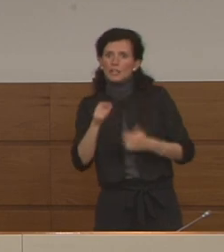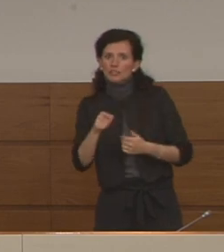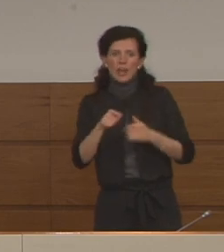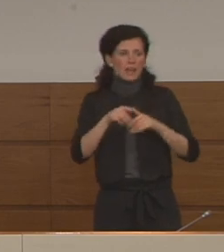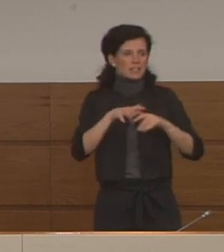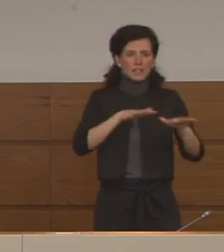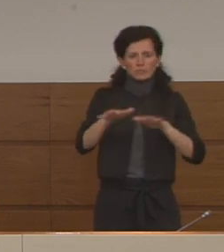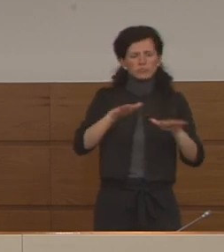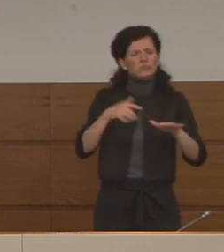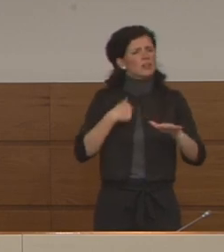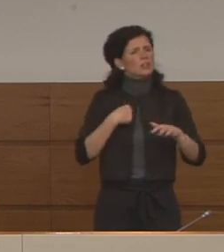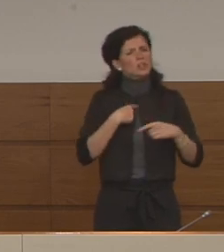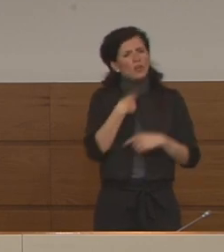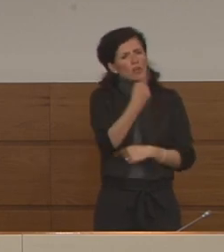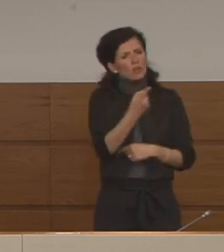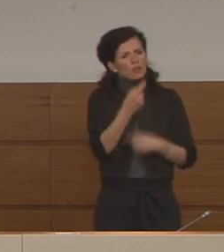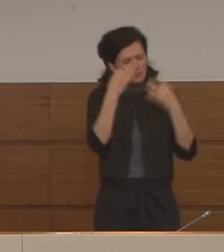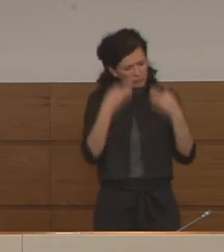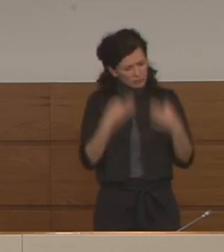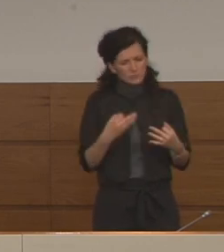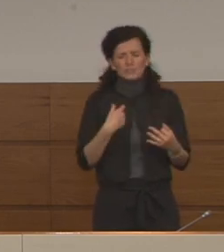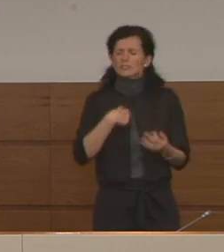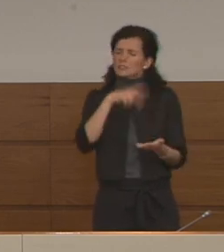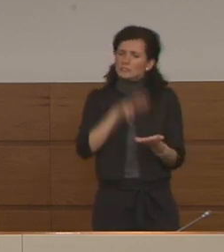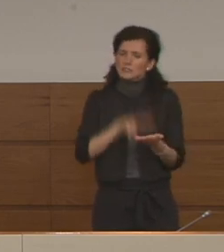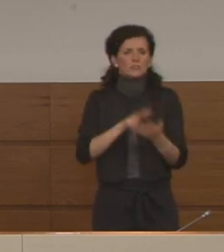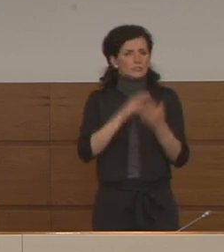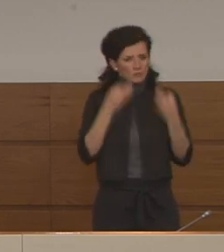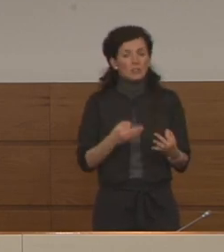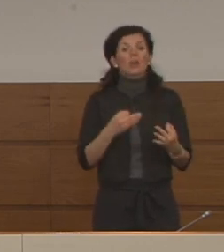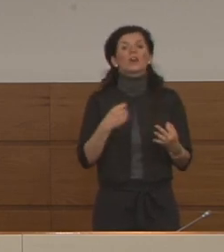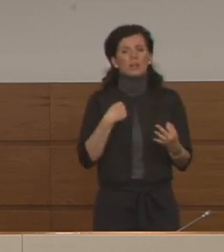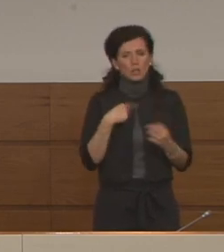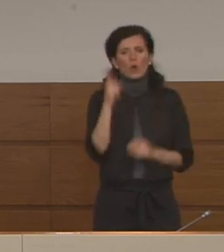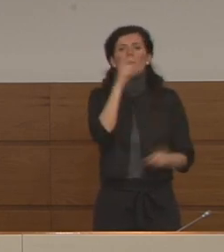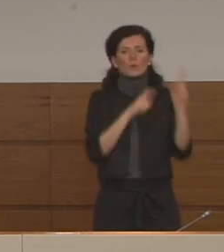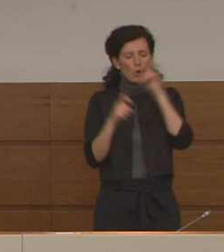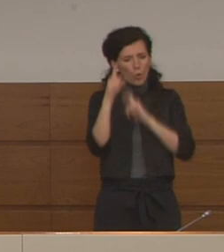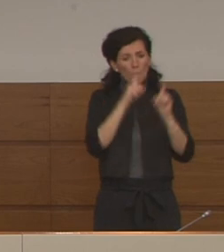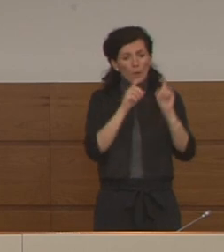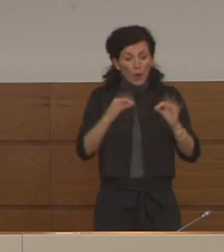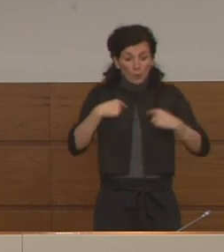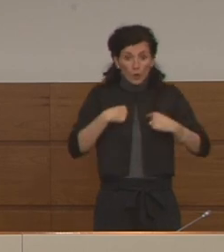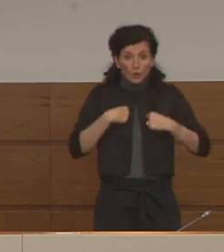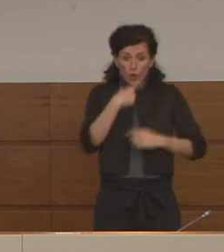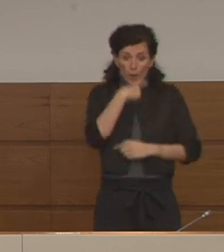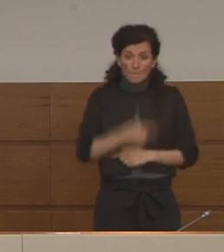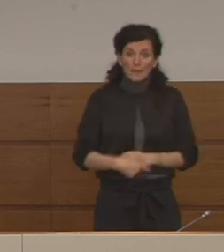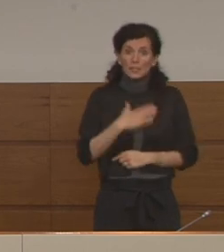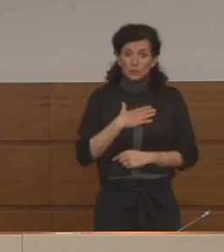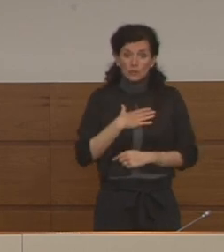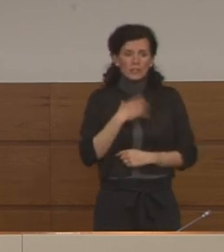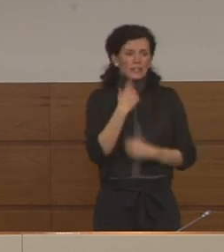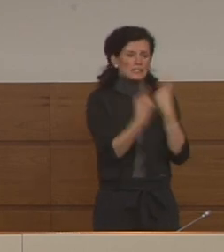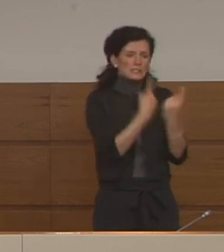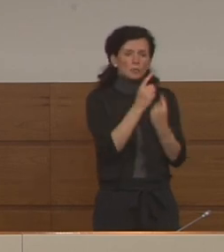ti posso assicurare che mi sono preoccupato anche personalmente di casi specifici.